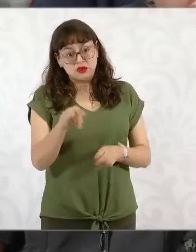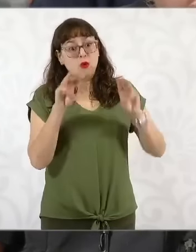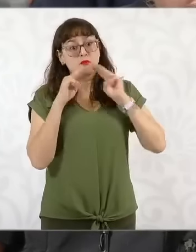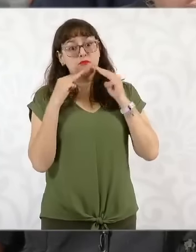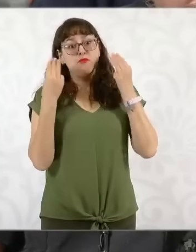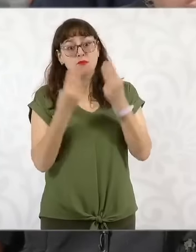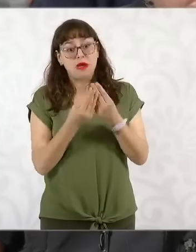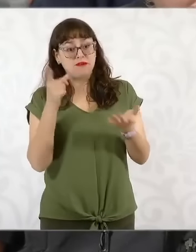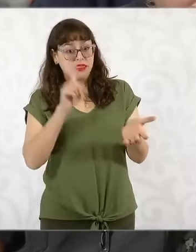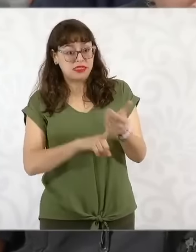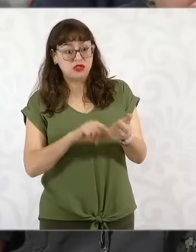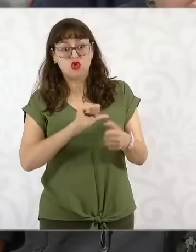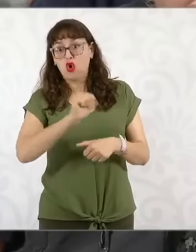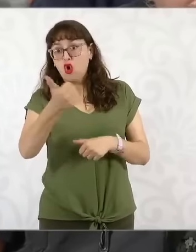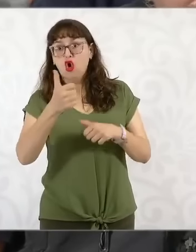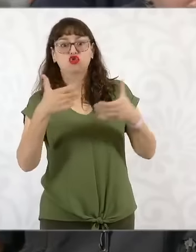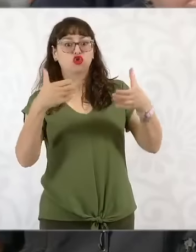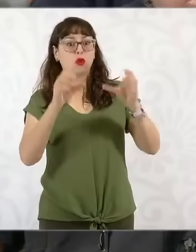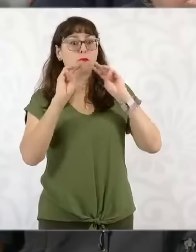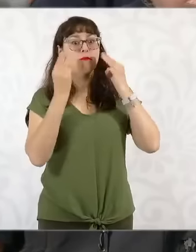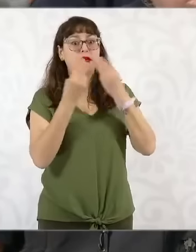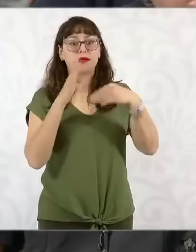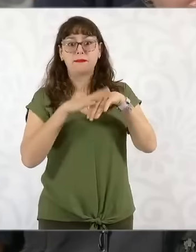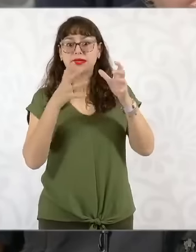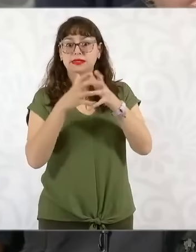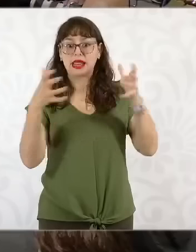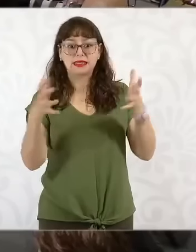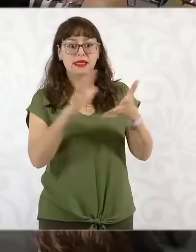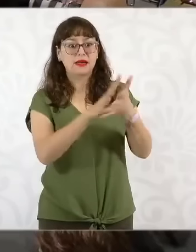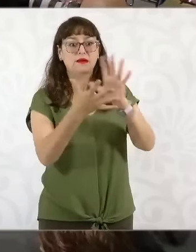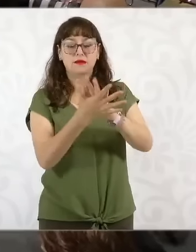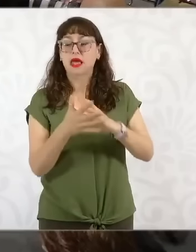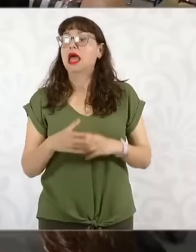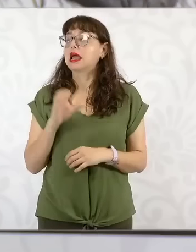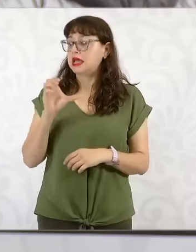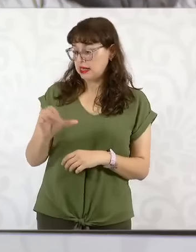con cárteles más grandes que operan en el país? Con cártel Jalisco Nuevas Generaciones. Digamos